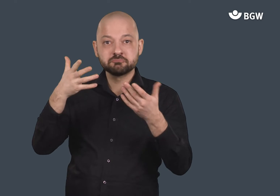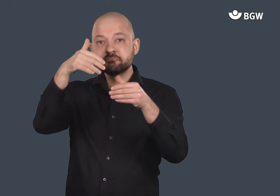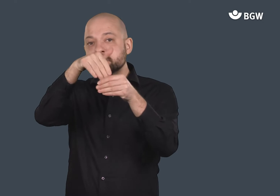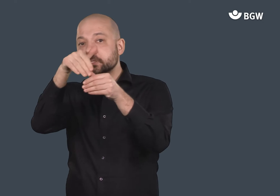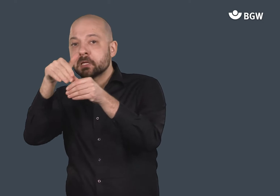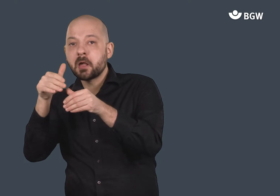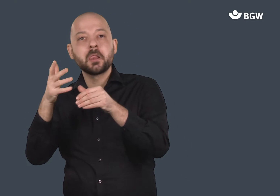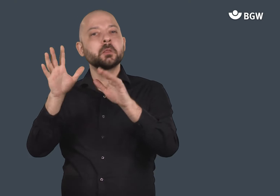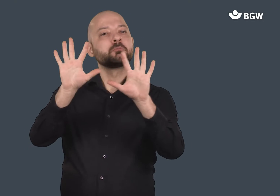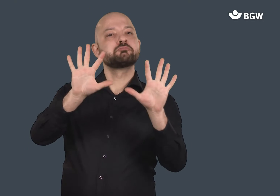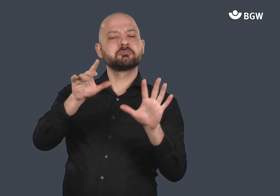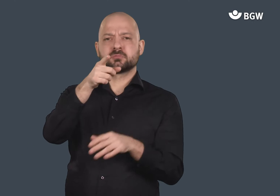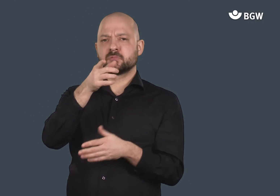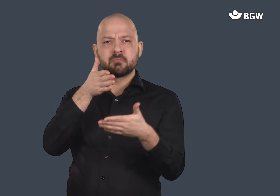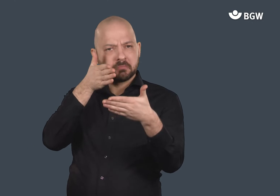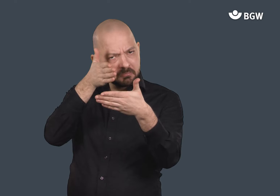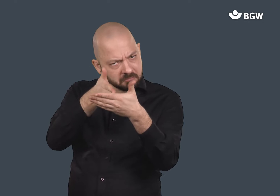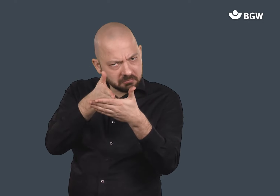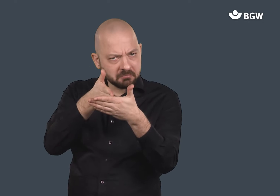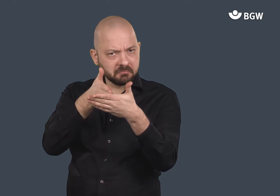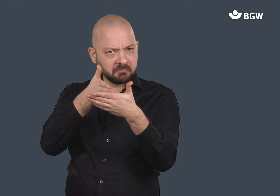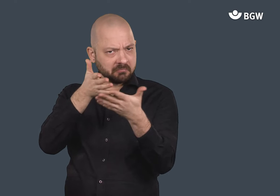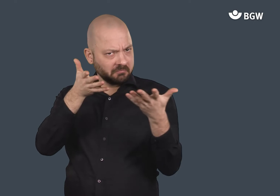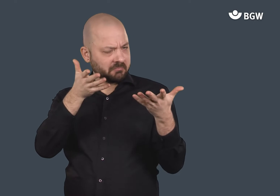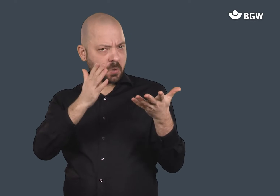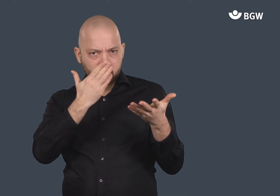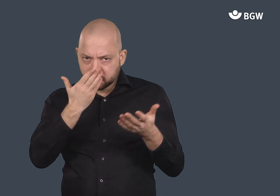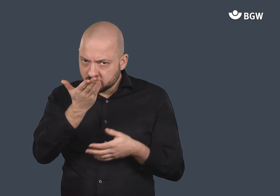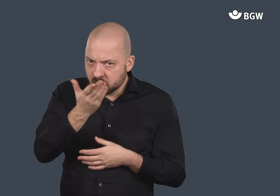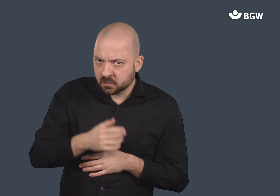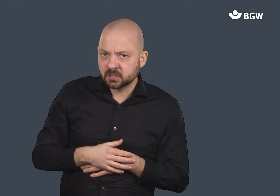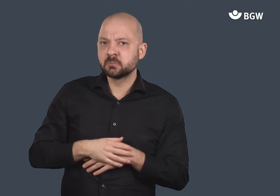zu Inhalten von www.bgw-online.de aufgefallen?